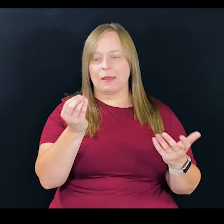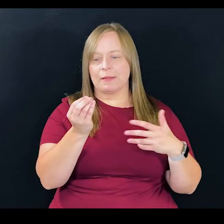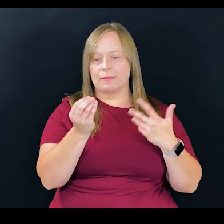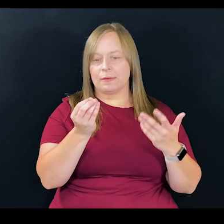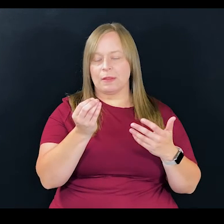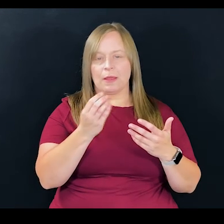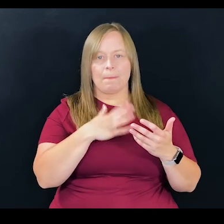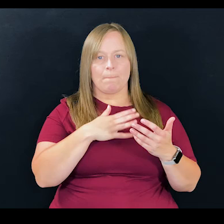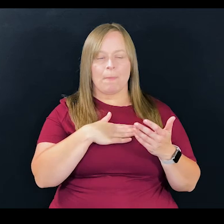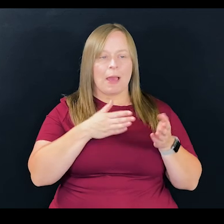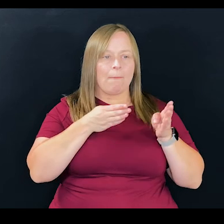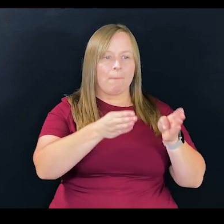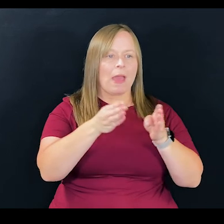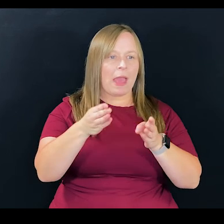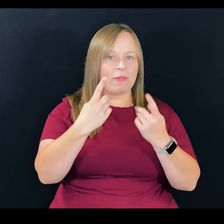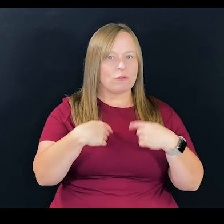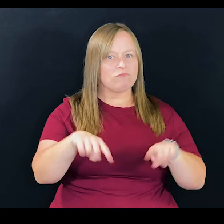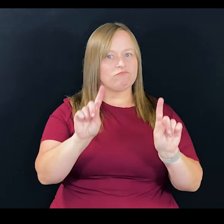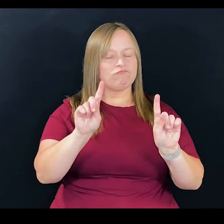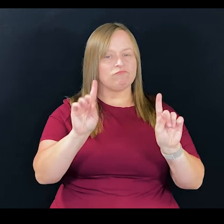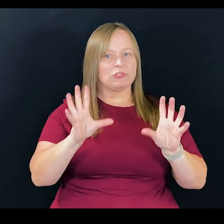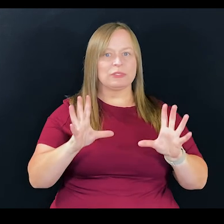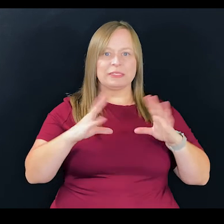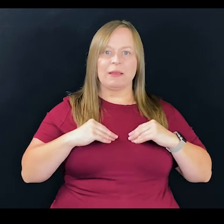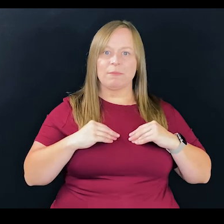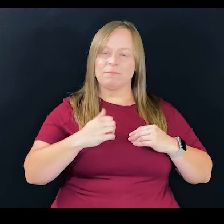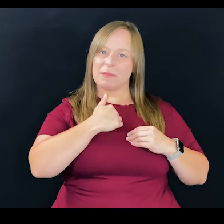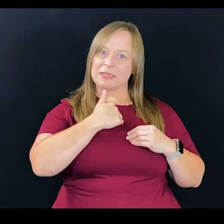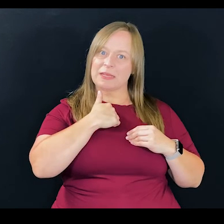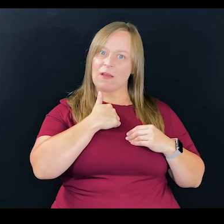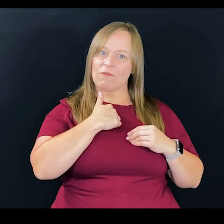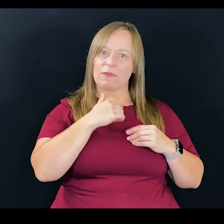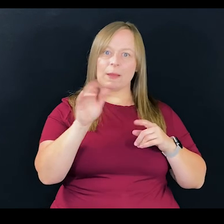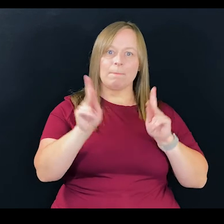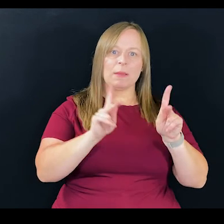mi trayectoria en aceptarme a mí misma,